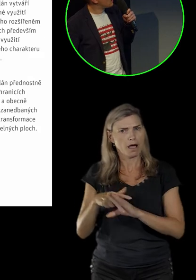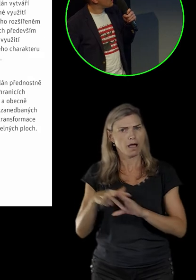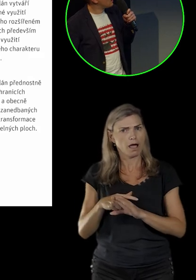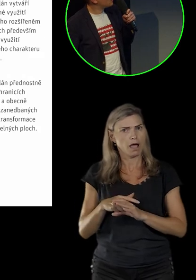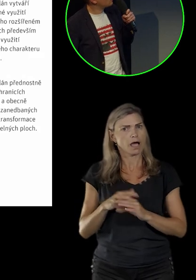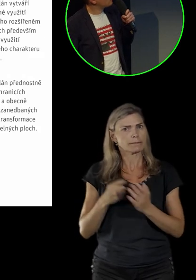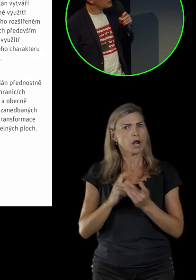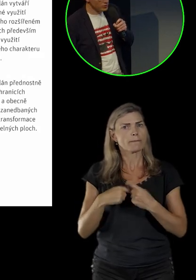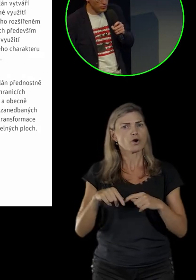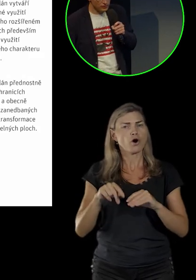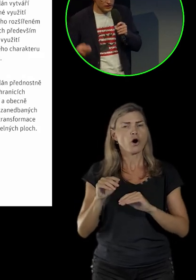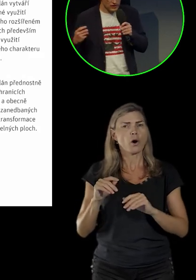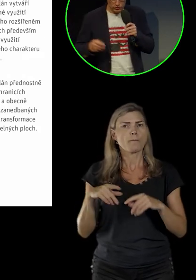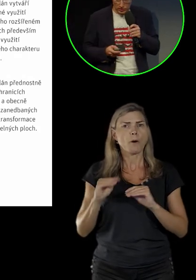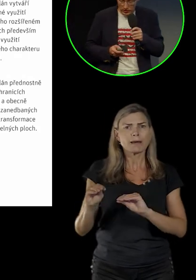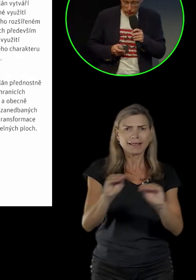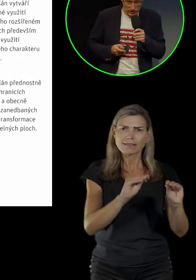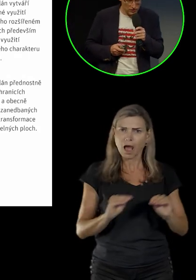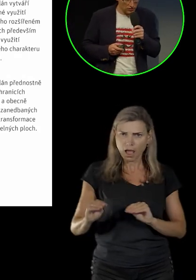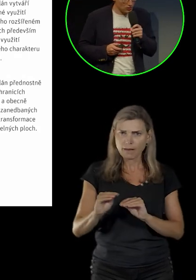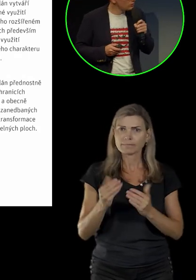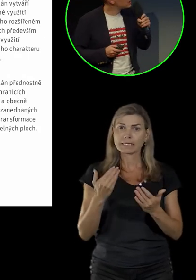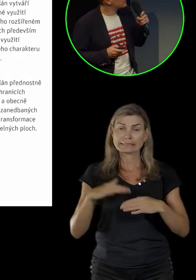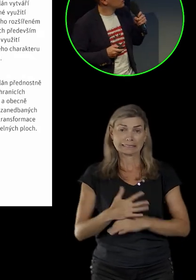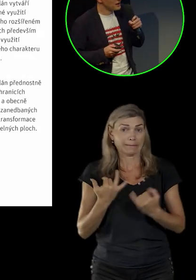A myslím, že by bylo fajn teď tu debatu vést o tom, jestli je to správně.